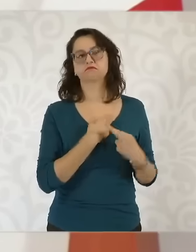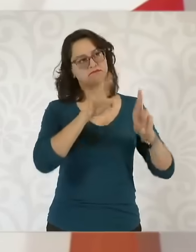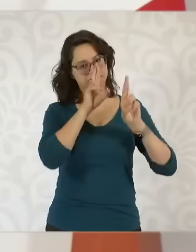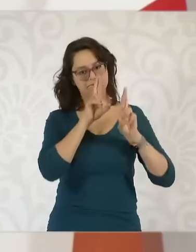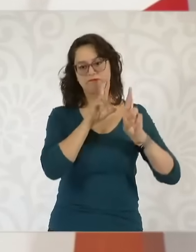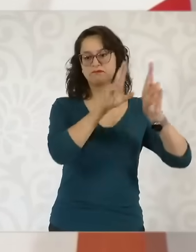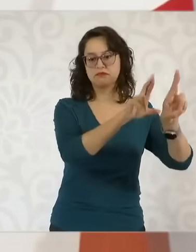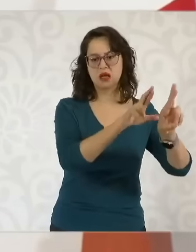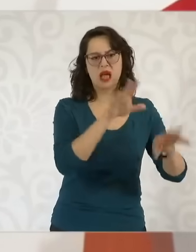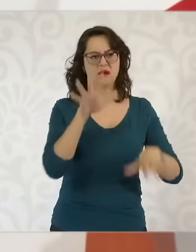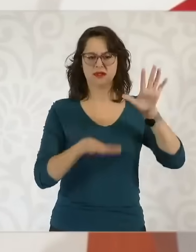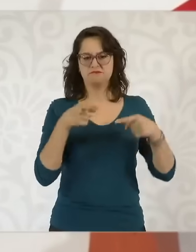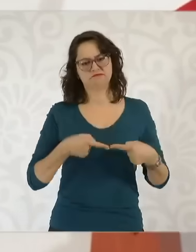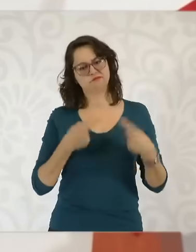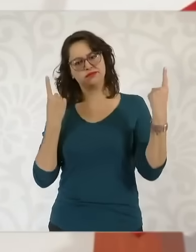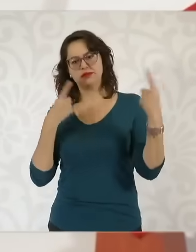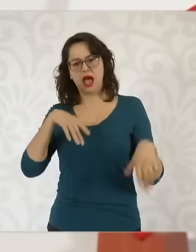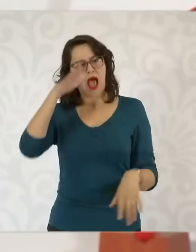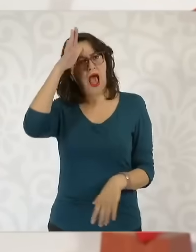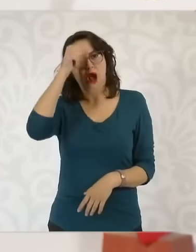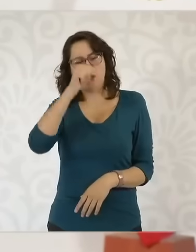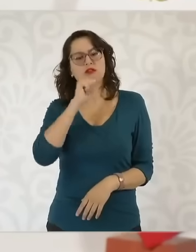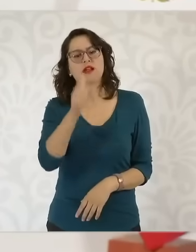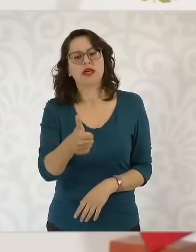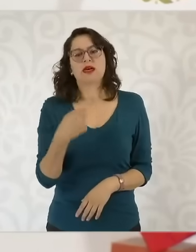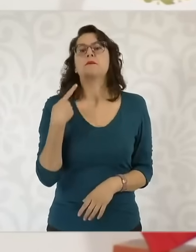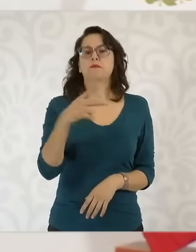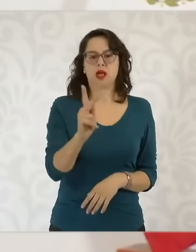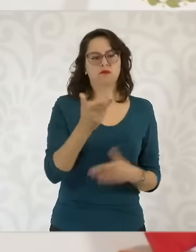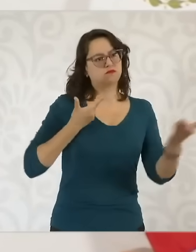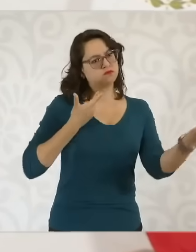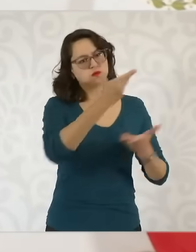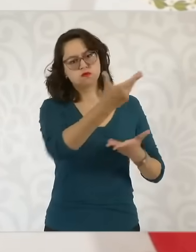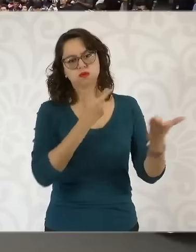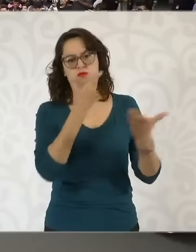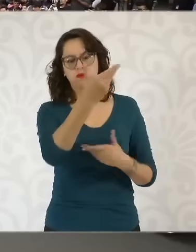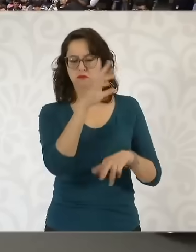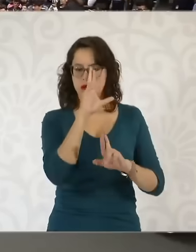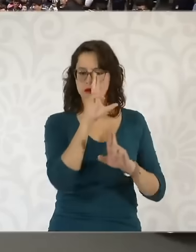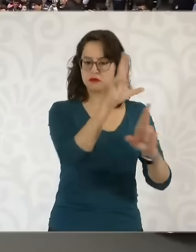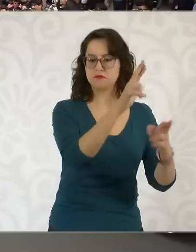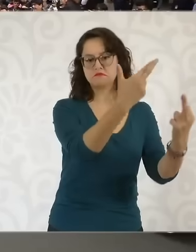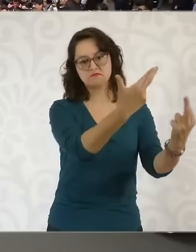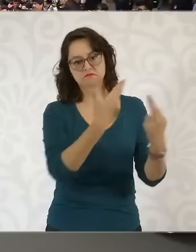podemos no estar de acuerdo, pero el trato es de respeto. El tema de seguridad y la otra,